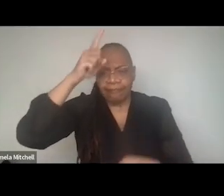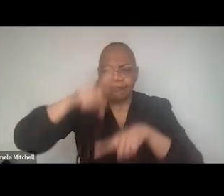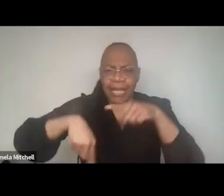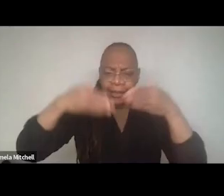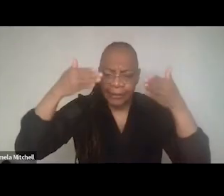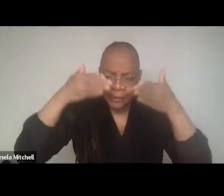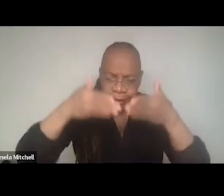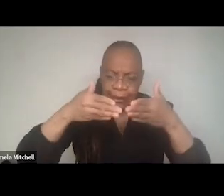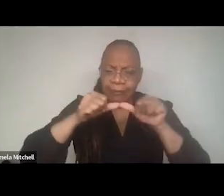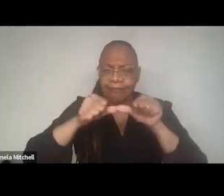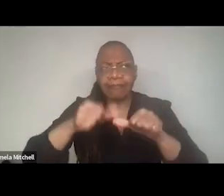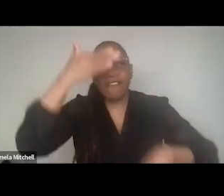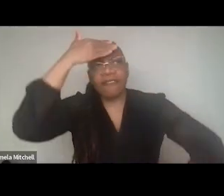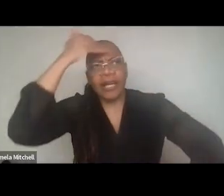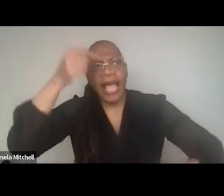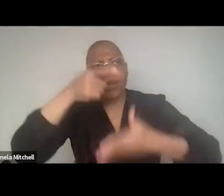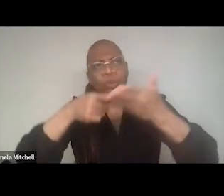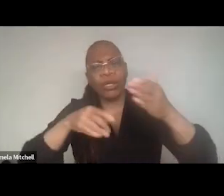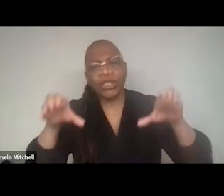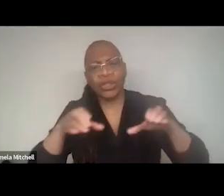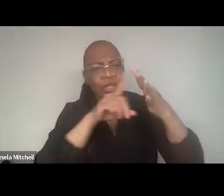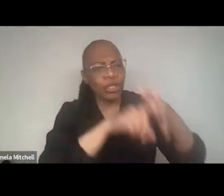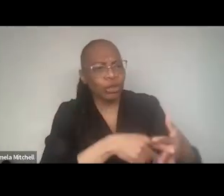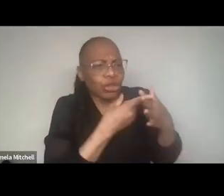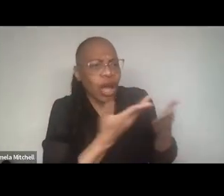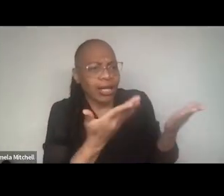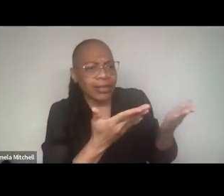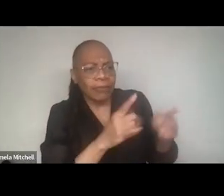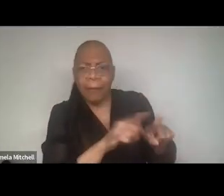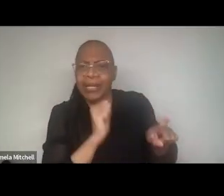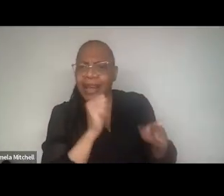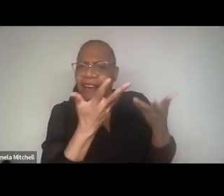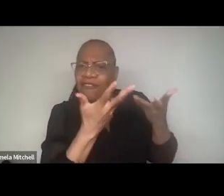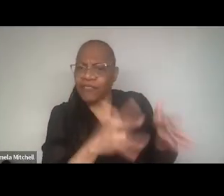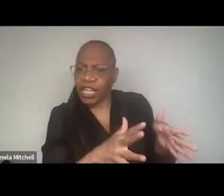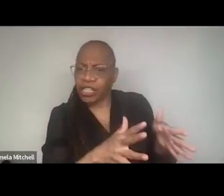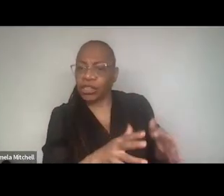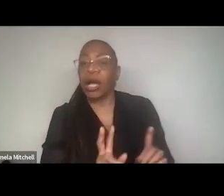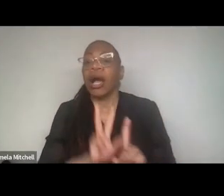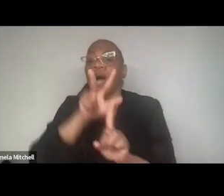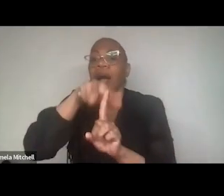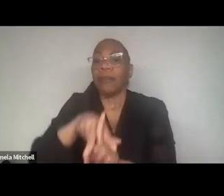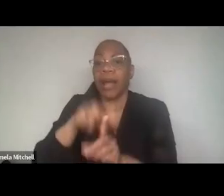y olvidan lo que están haciendo, comienzan muchas cosas, no las siguen hasta el final. Aplicar información. Pueden ver eso en la razón y el juicio,